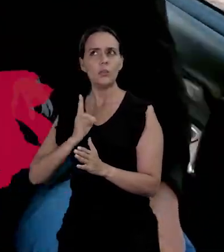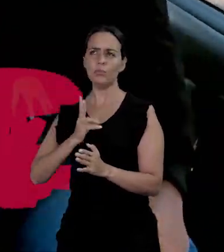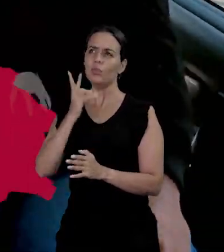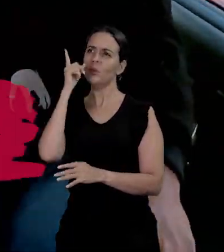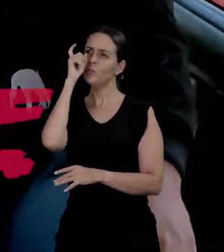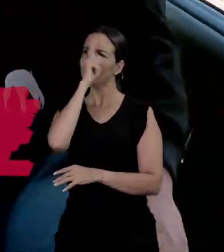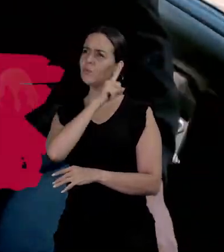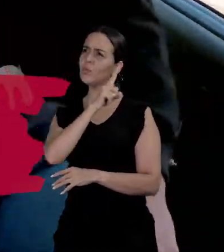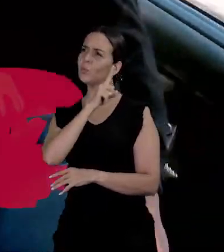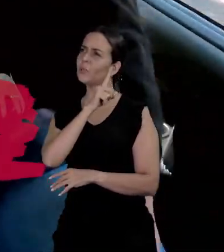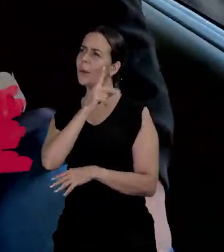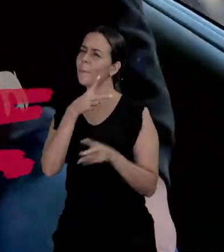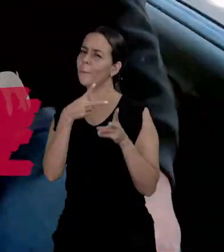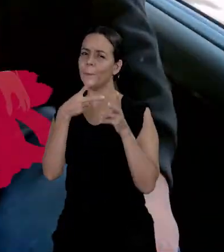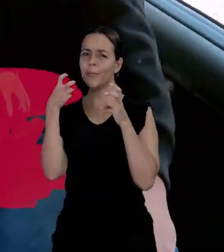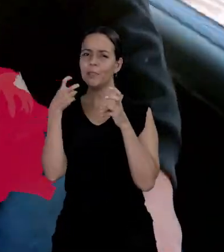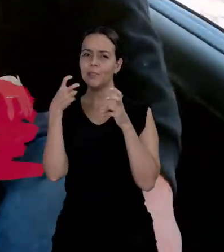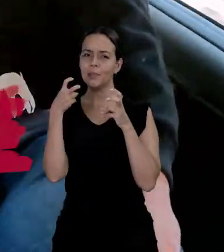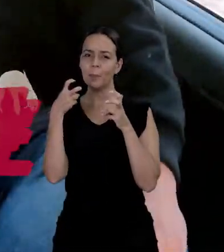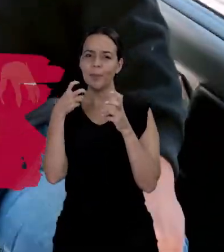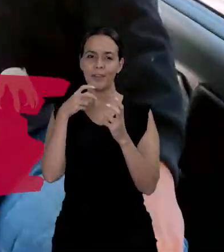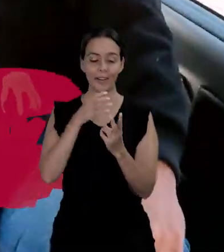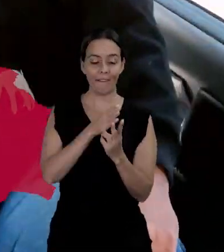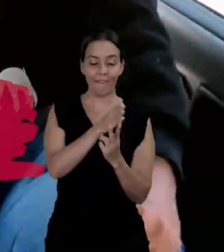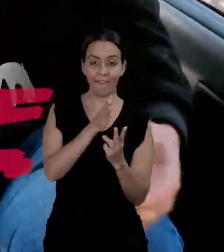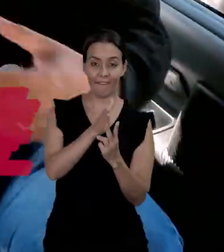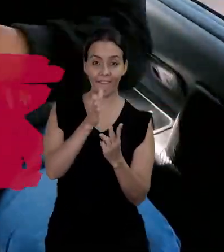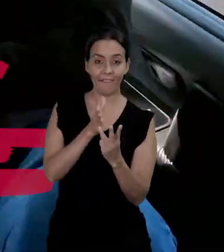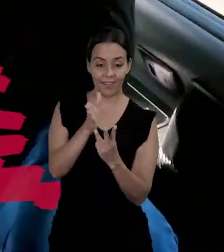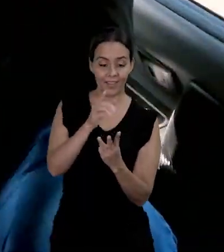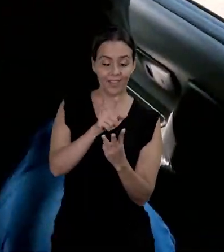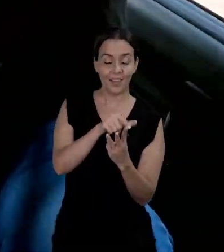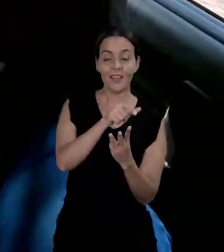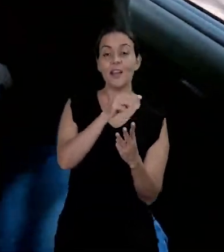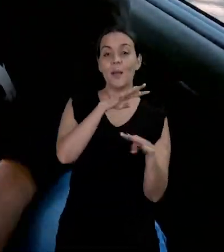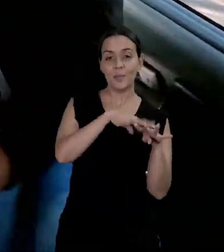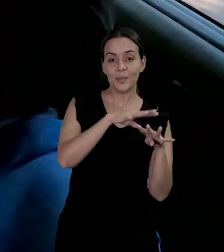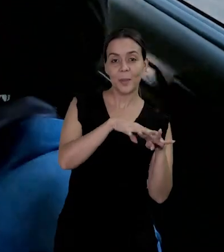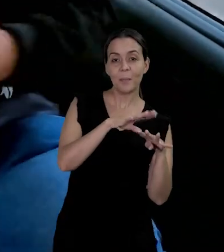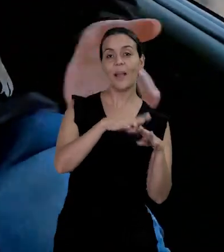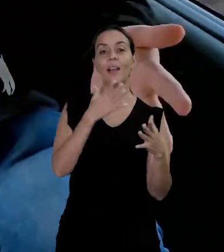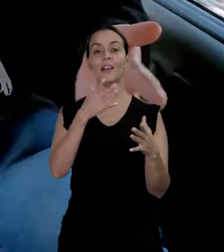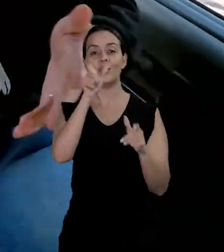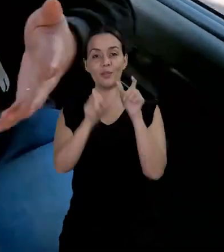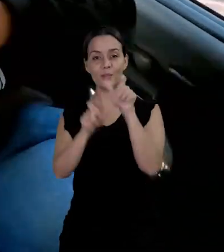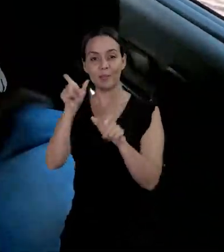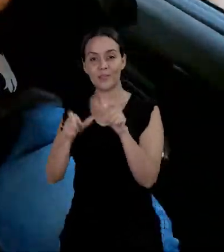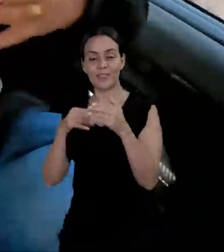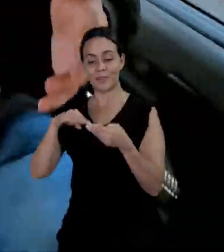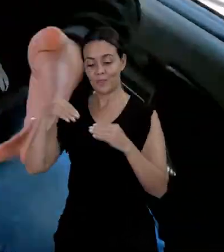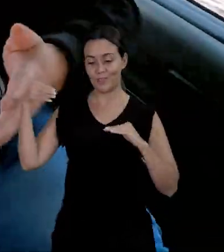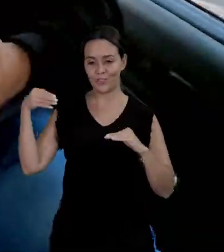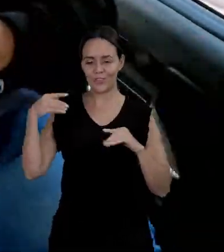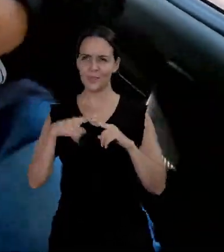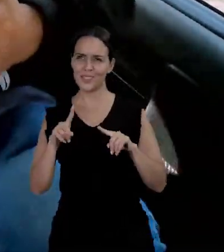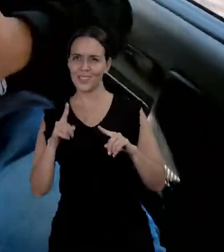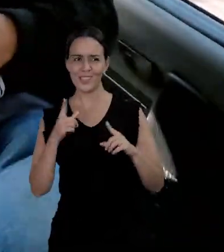dificuldade de entender que existem exatas, humanas e biológicas e, na verdade, tem que integrar. E aí, por sorte, a gente acaba encontrando os malucos,